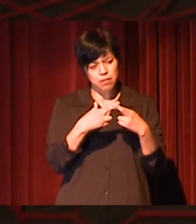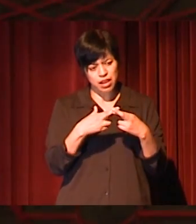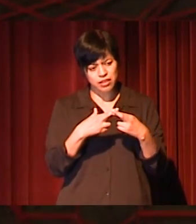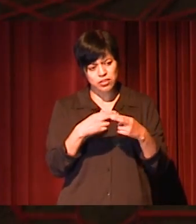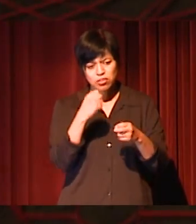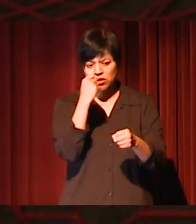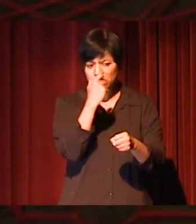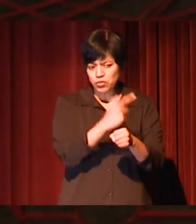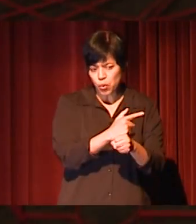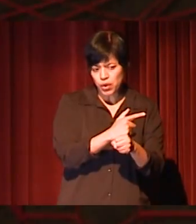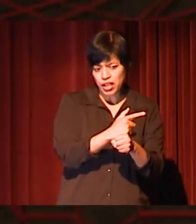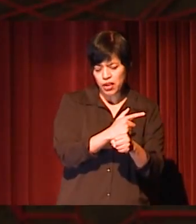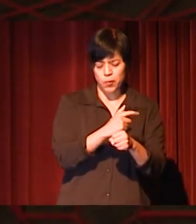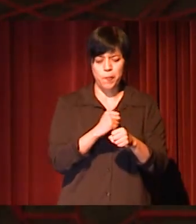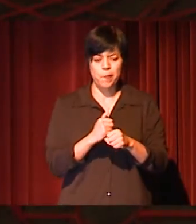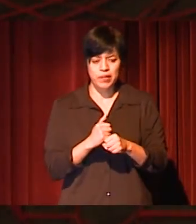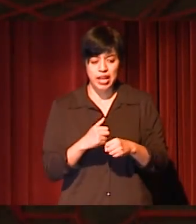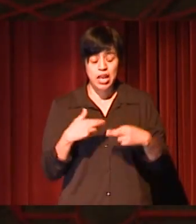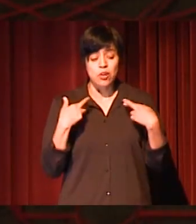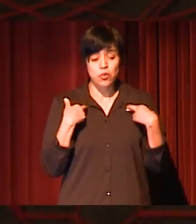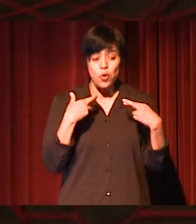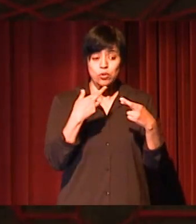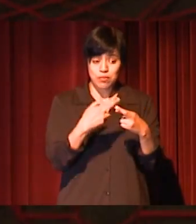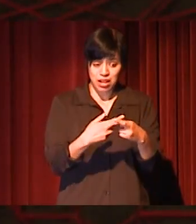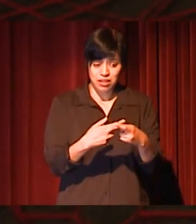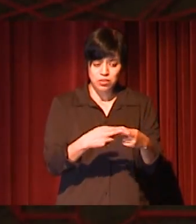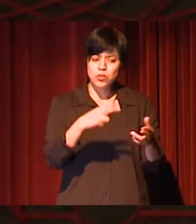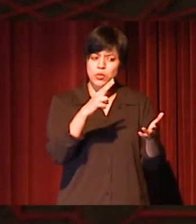de que en los países donde los profesores se sienten más valorados,